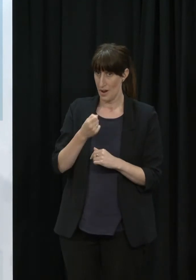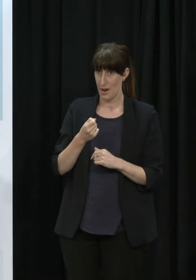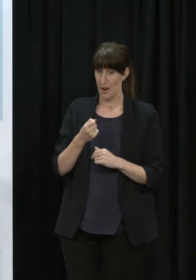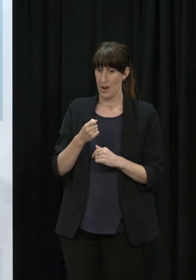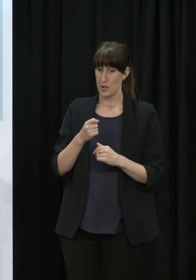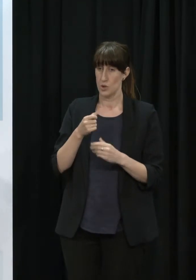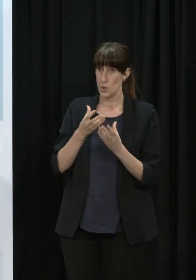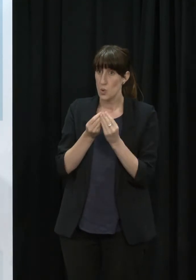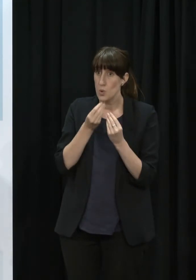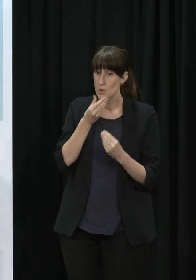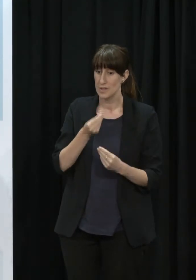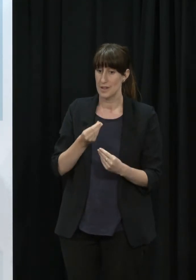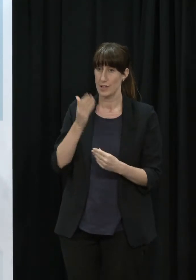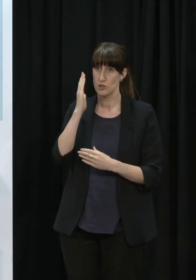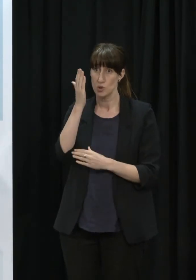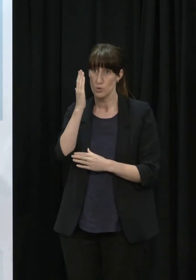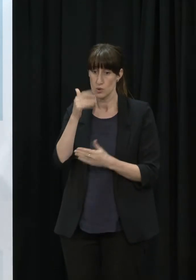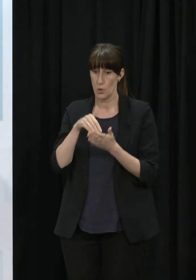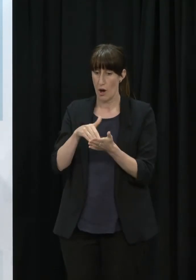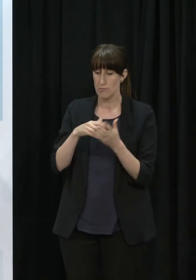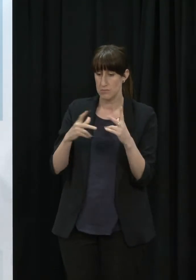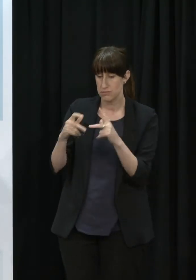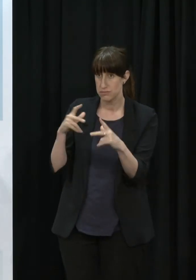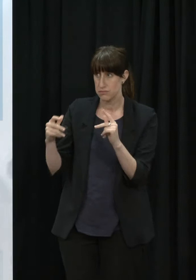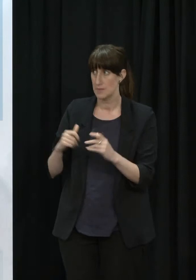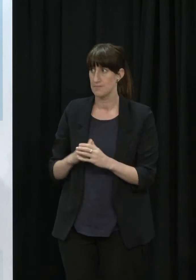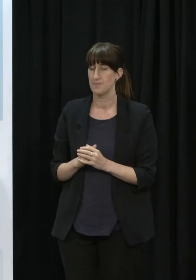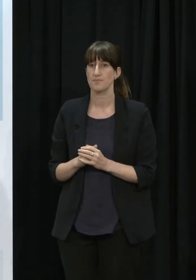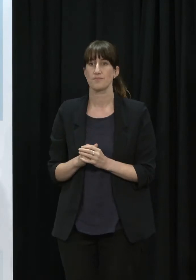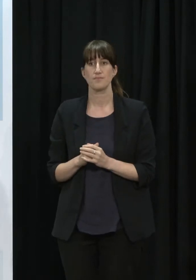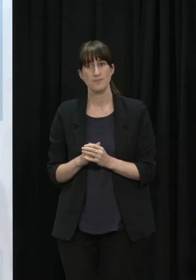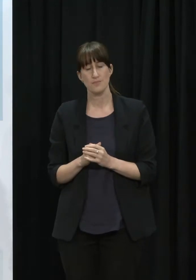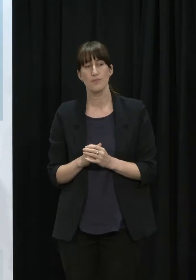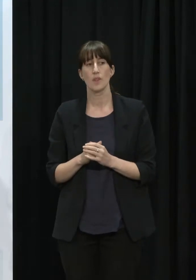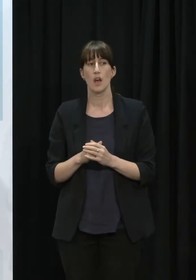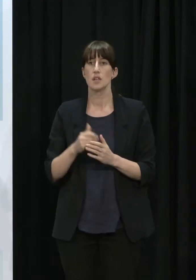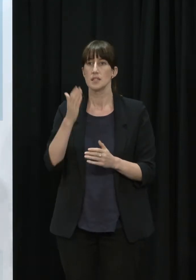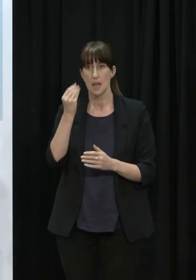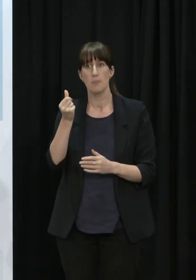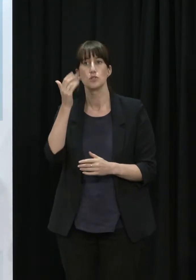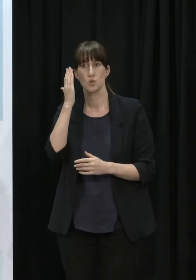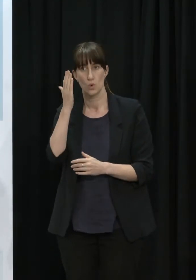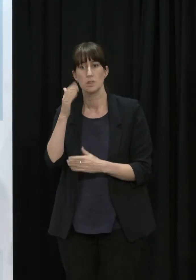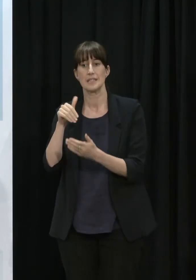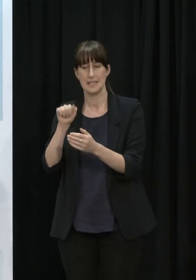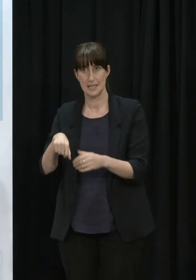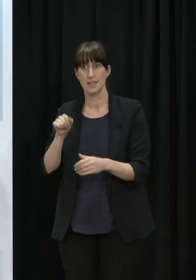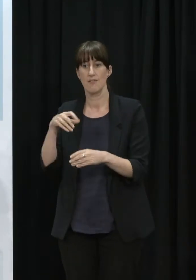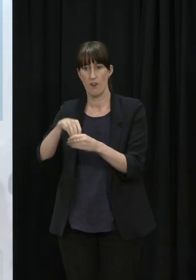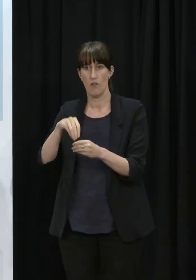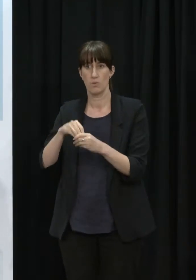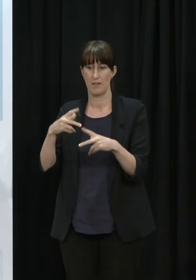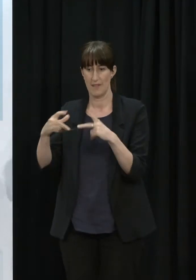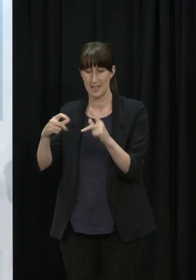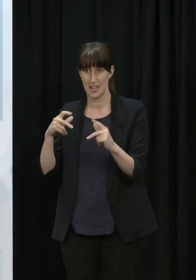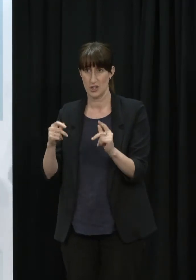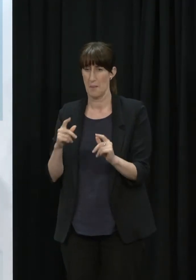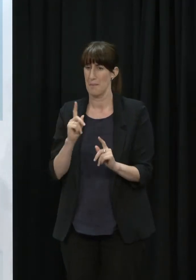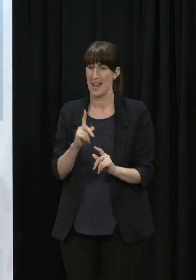(kaore e rangona) me te aha. Kare (ka rangona) te kaupapa